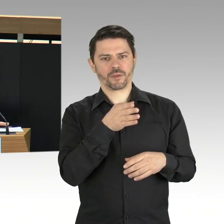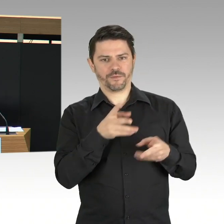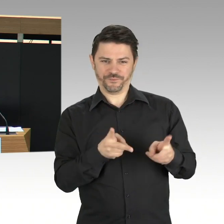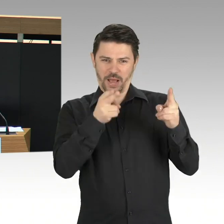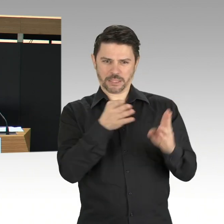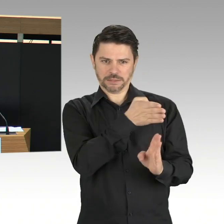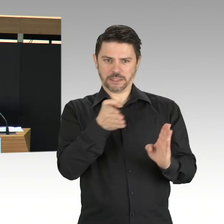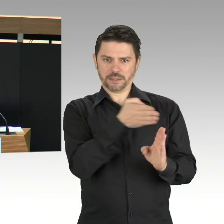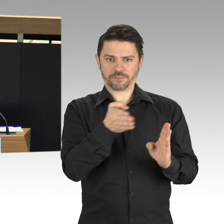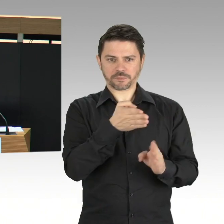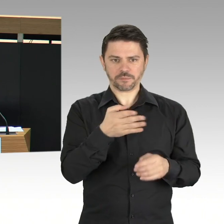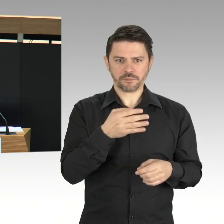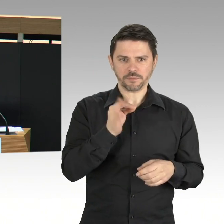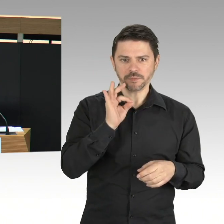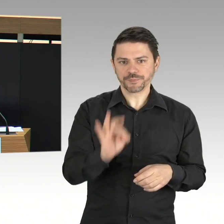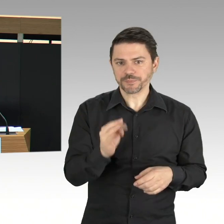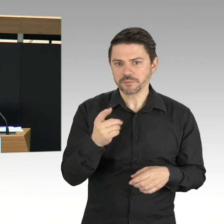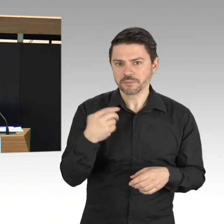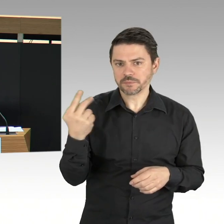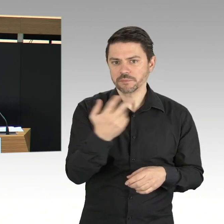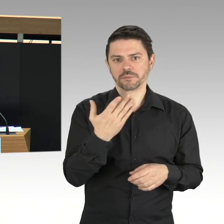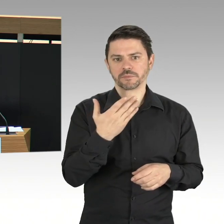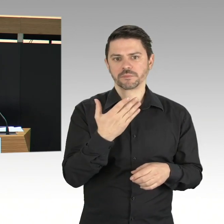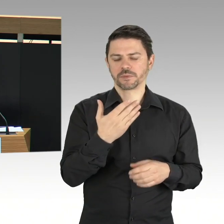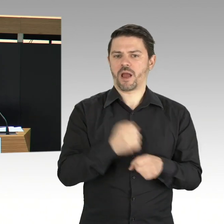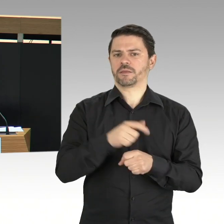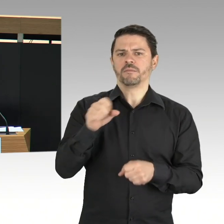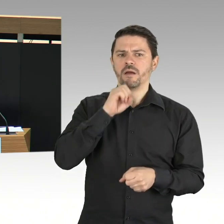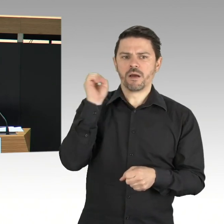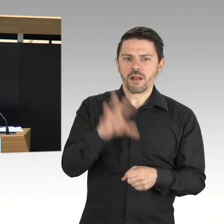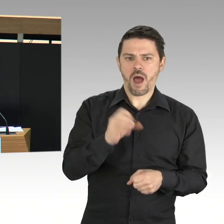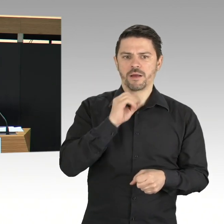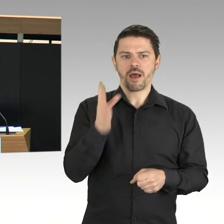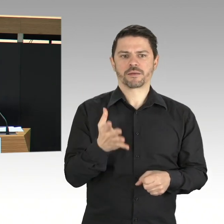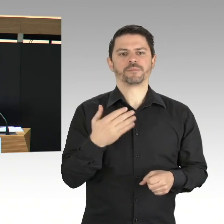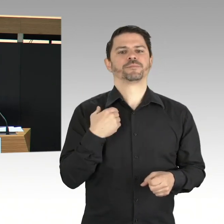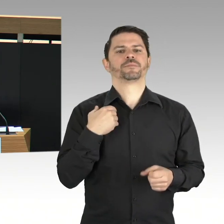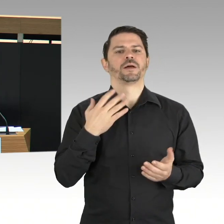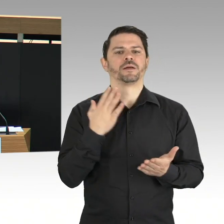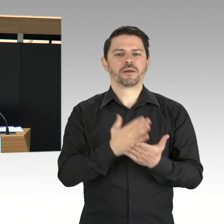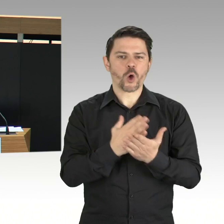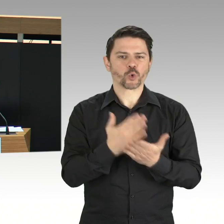der sozial, fair und dank des neuen Doppelhaushalts auch umsetzbar ist. Und jetzt ist es an uns, an uns Rot-Rot-Grün,